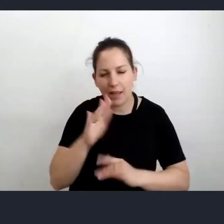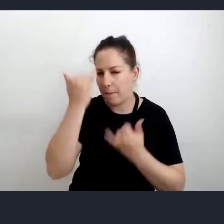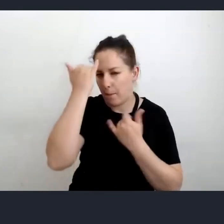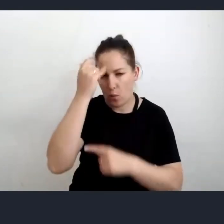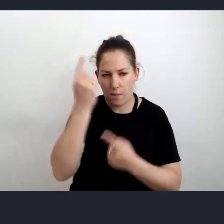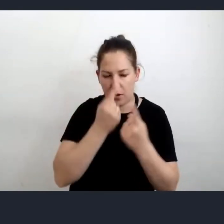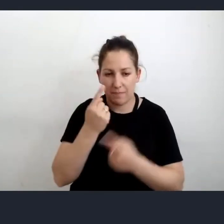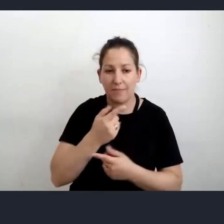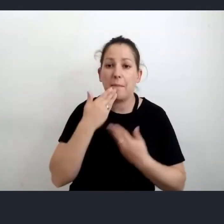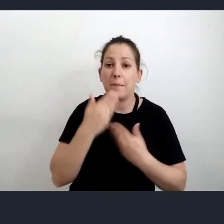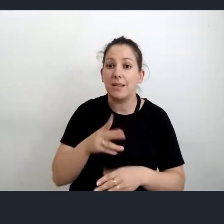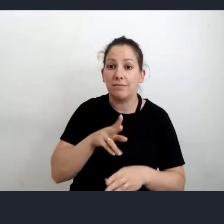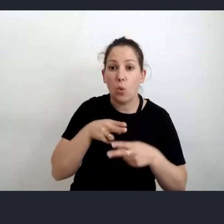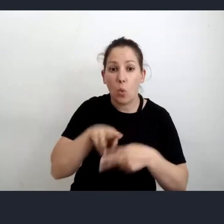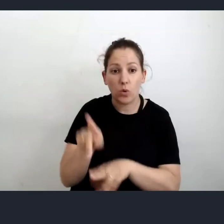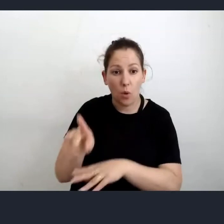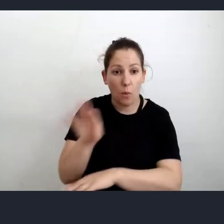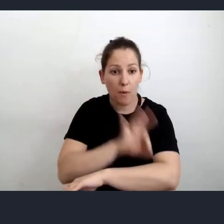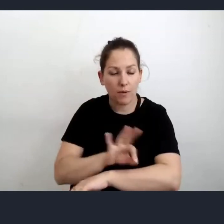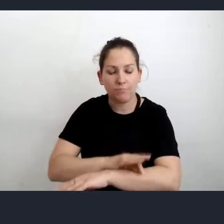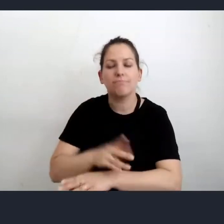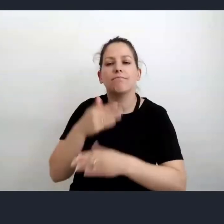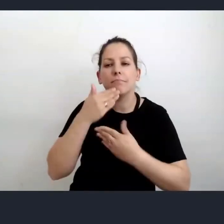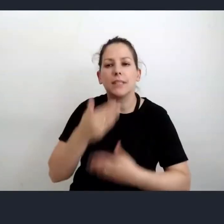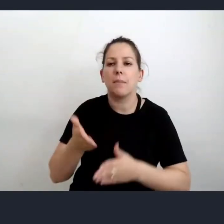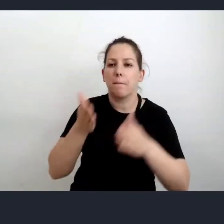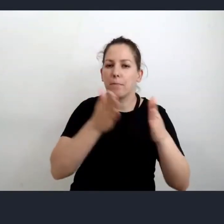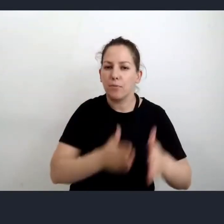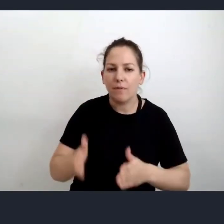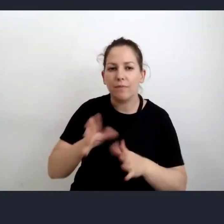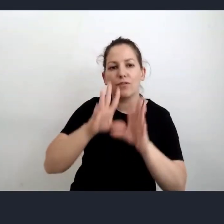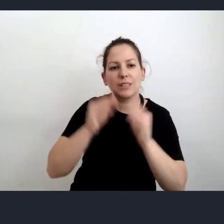pozwala przygotowywać wszystkie następne wnioski